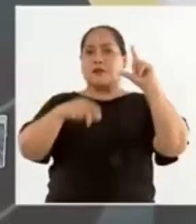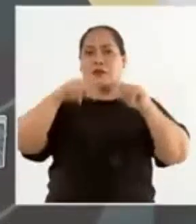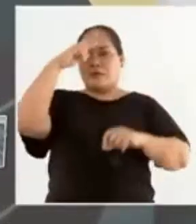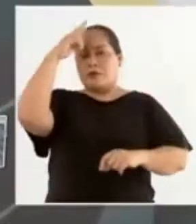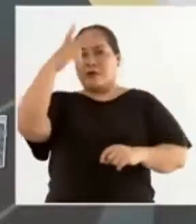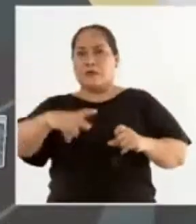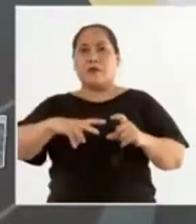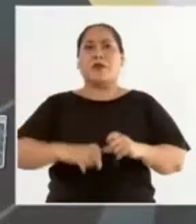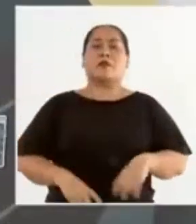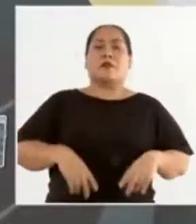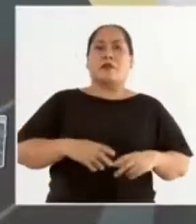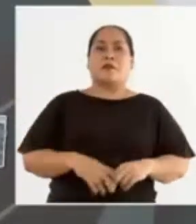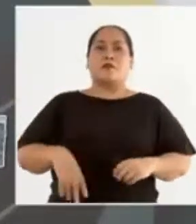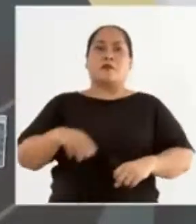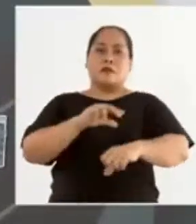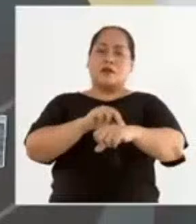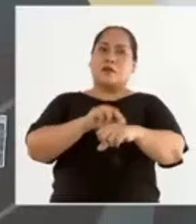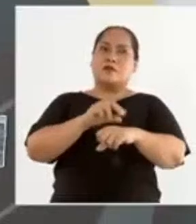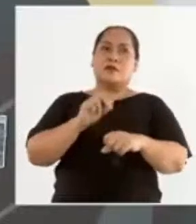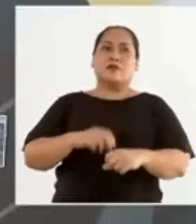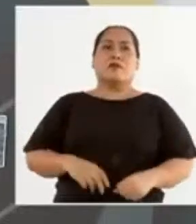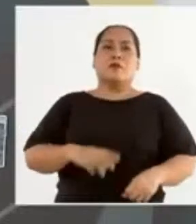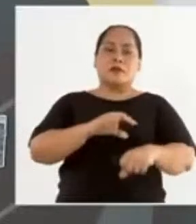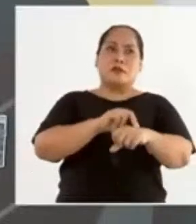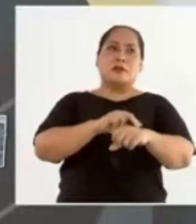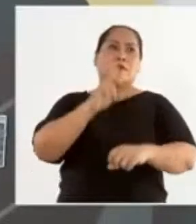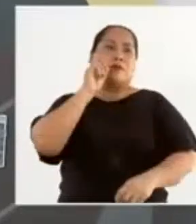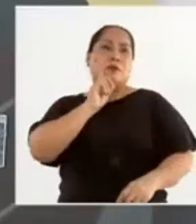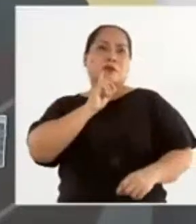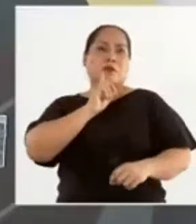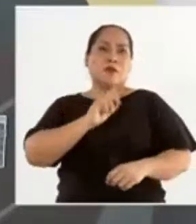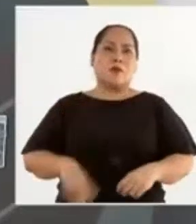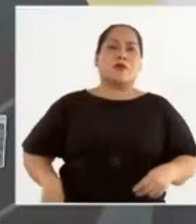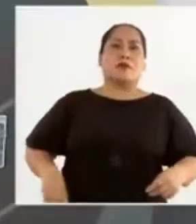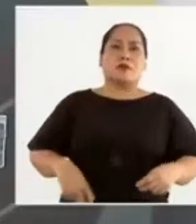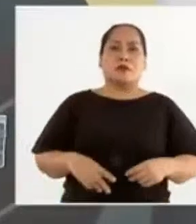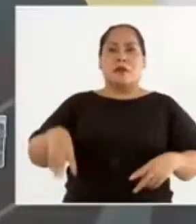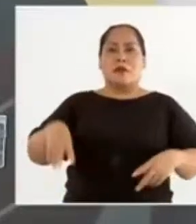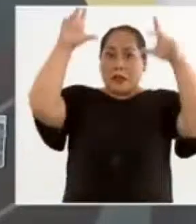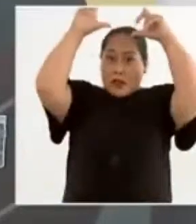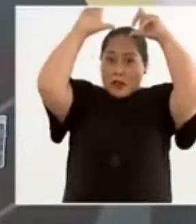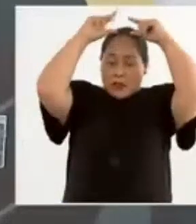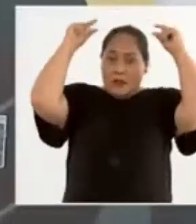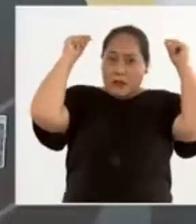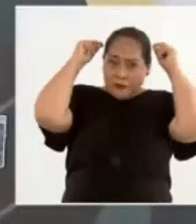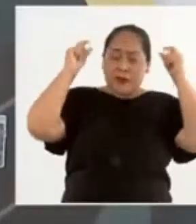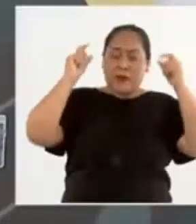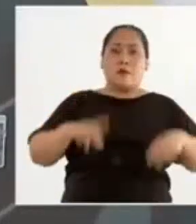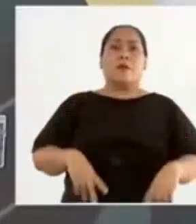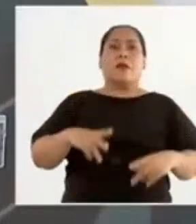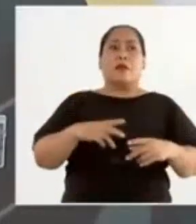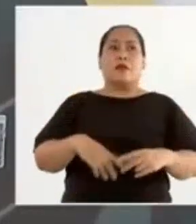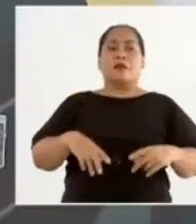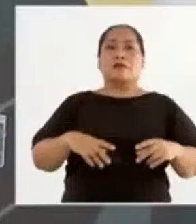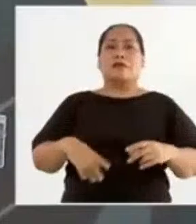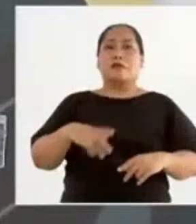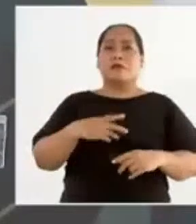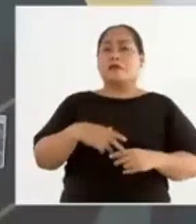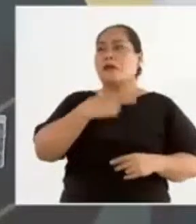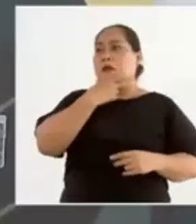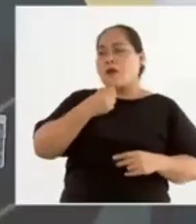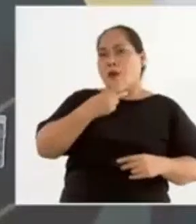de enfermería y administrativo que hace posible el funcionamiento de este Juan Gran Casaús y de todos